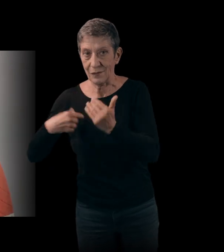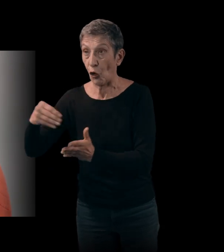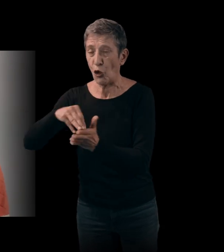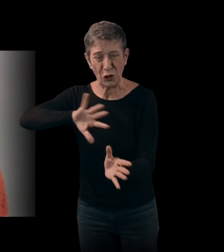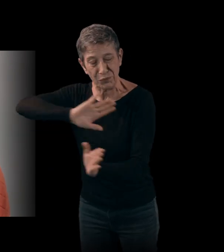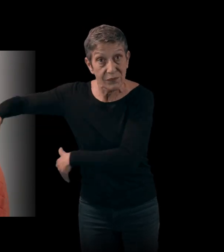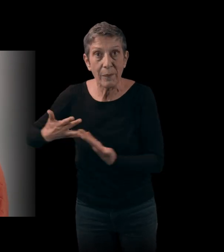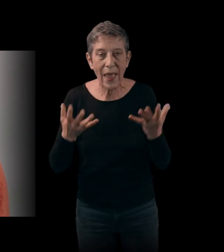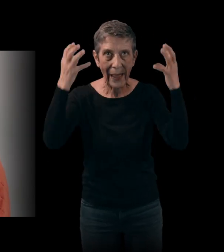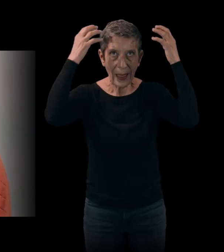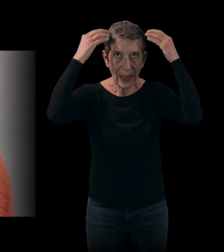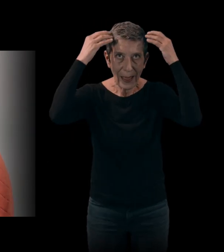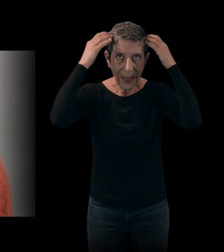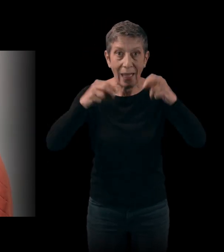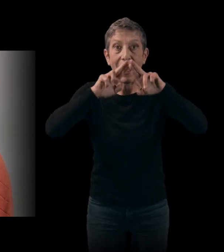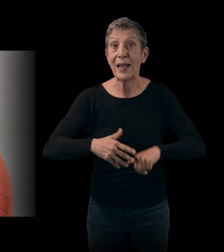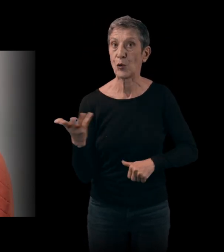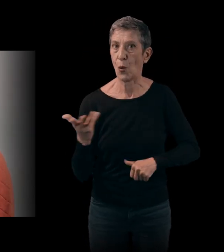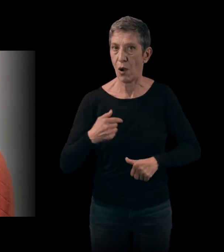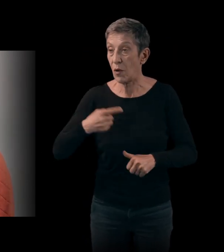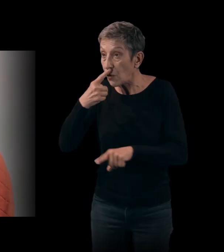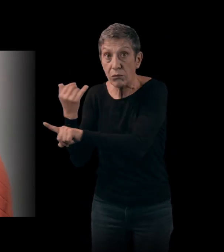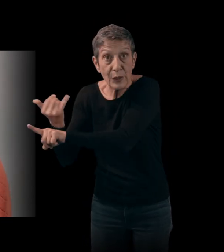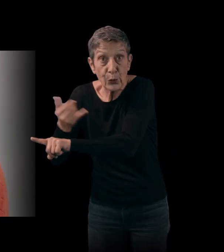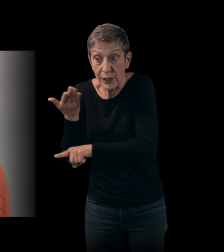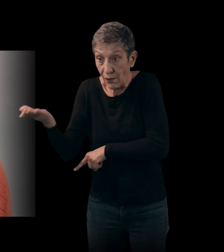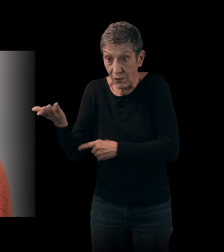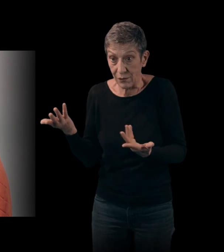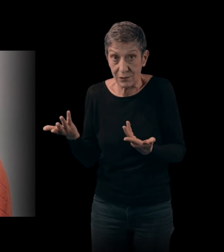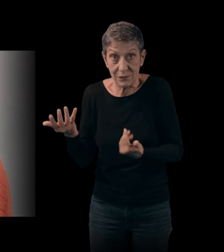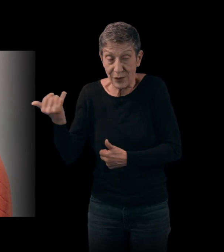à rien ?" Là, je vois que ça ne me sert à rien et ça m'empêche en fait d'aller chercher ce que j'ai envie de chercher.